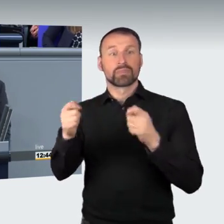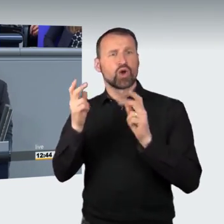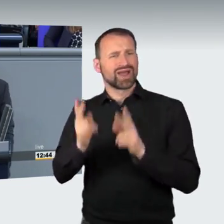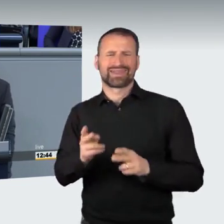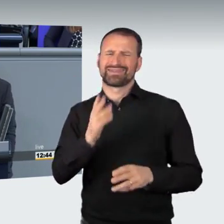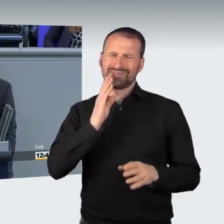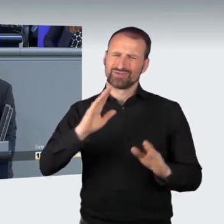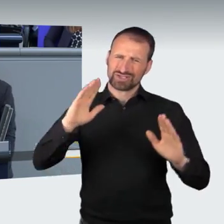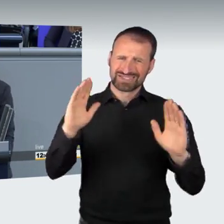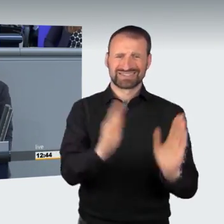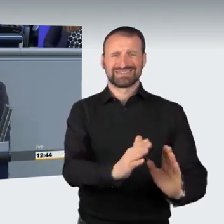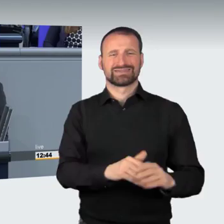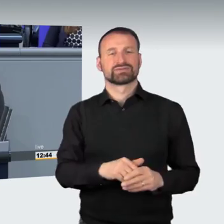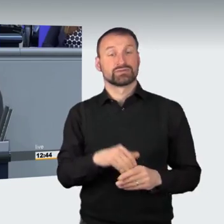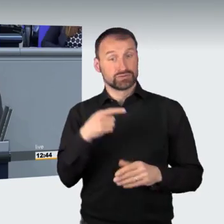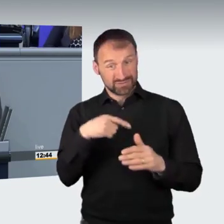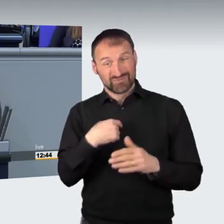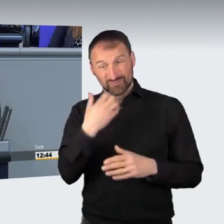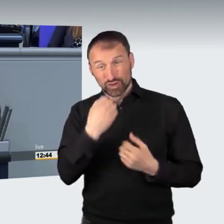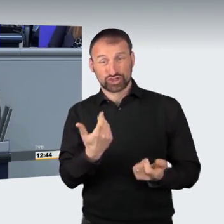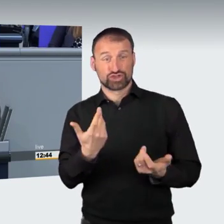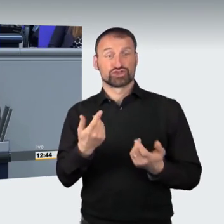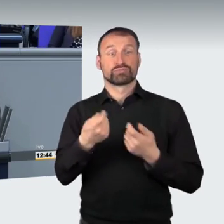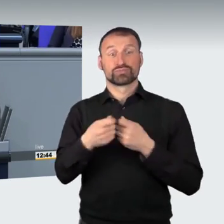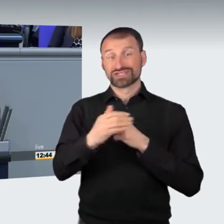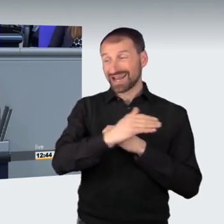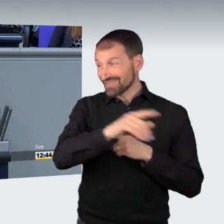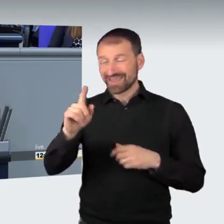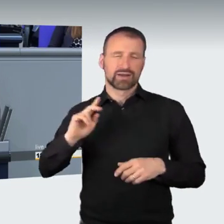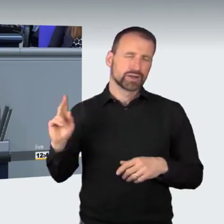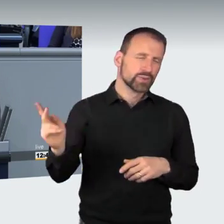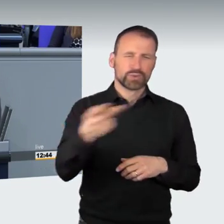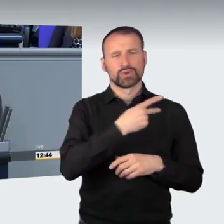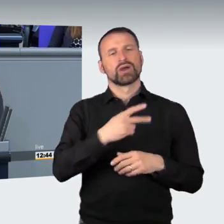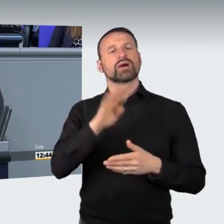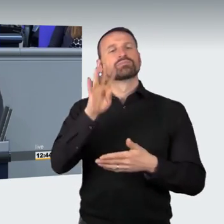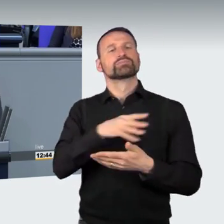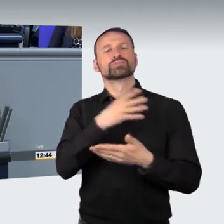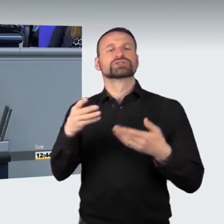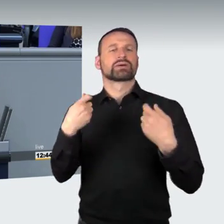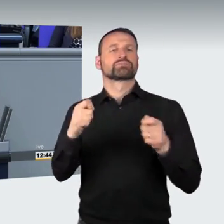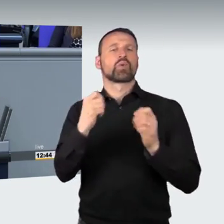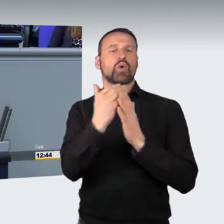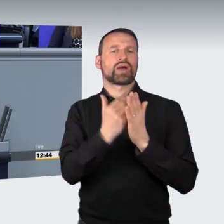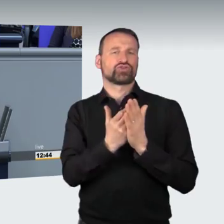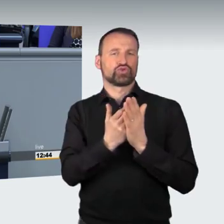Auseinandersetzungen, ist die steuerliche Förderung zur Ankurbelung des Mietwohnungsbaus. Ich finde es sehr bedauerlich,